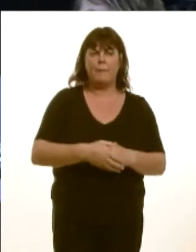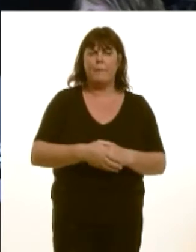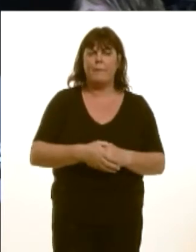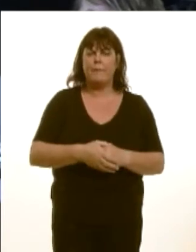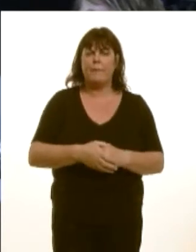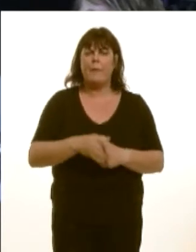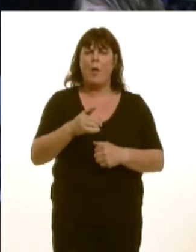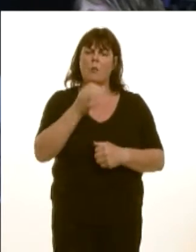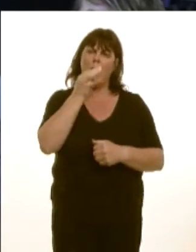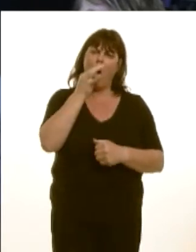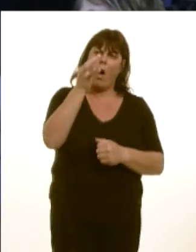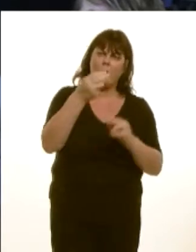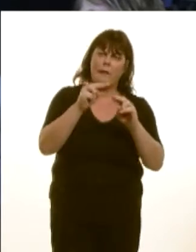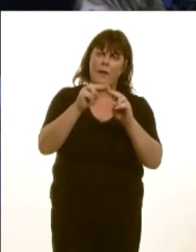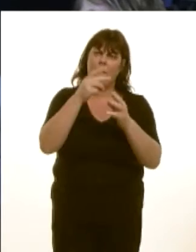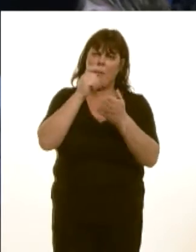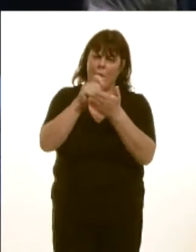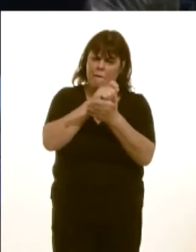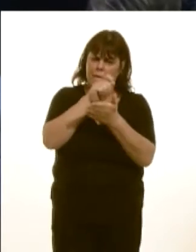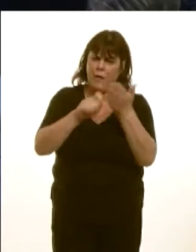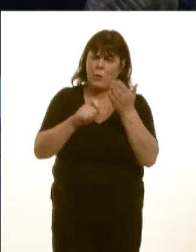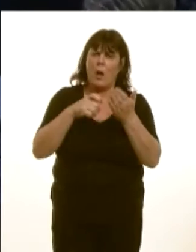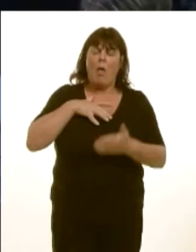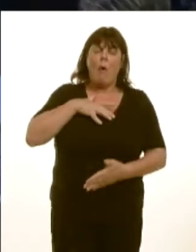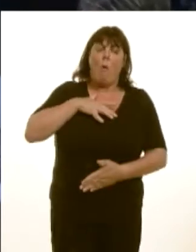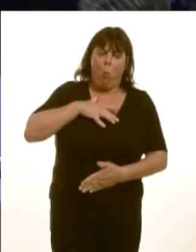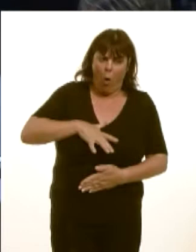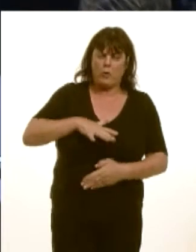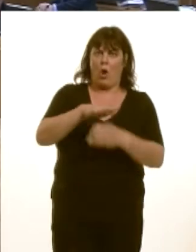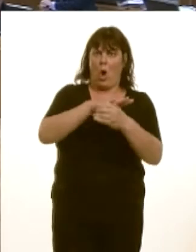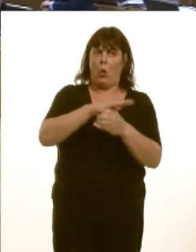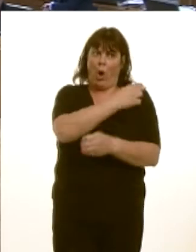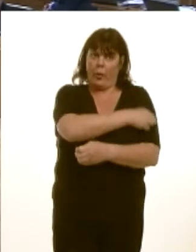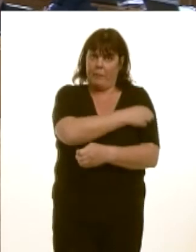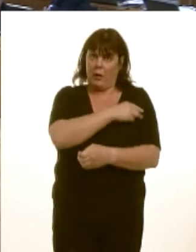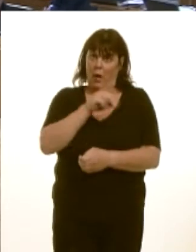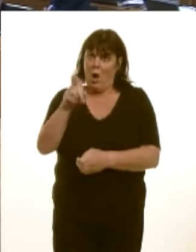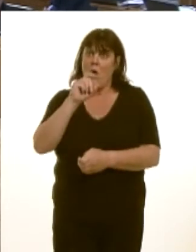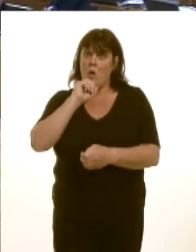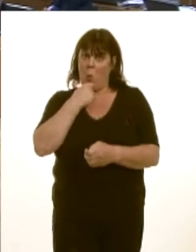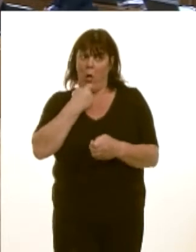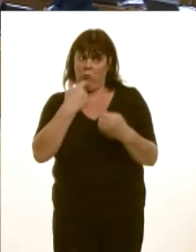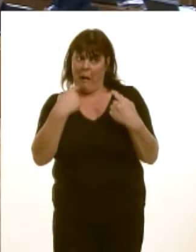A gaf i ddweud nad yw’r penderfyniad wedi cael ei roi i Weinidogion Cymru gan y cyngor iechyd cymuned?